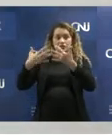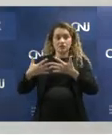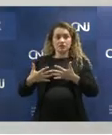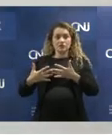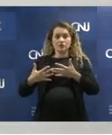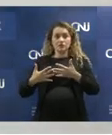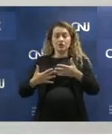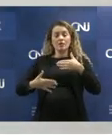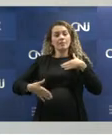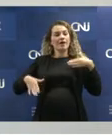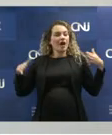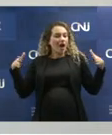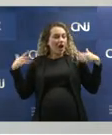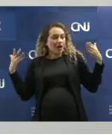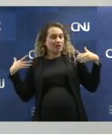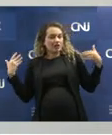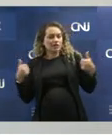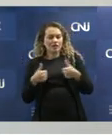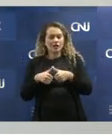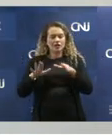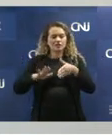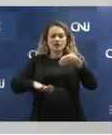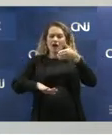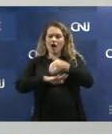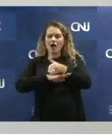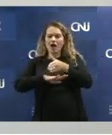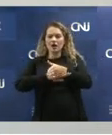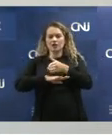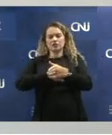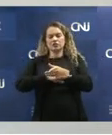minha profunda alegria de estar atuando na defesa desse magistrado.